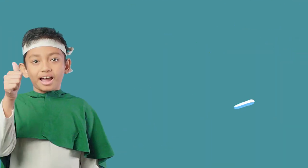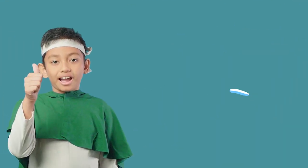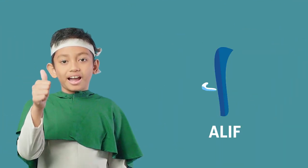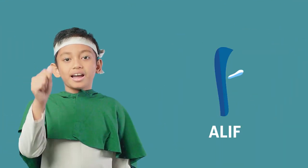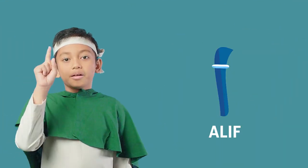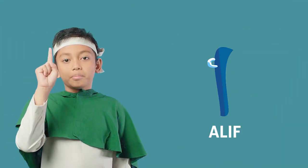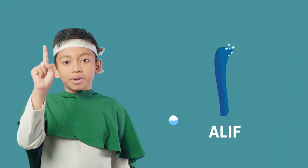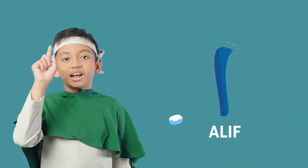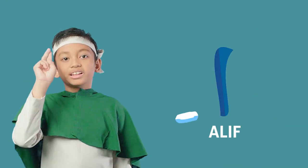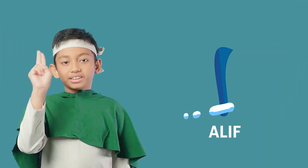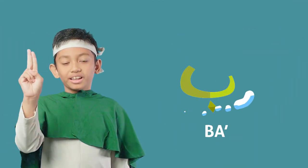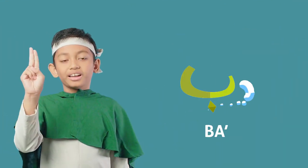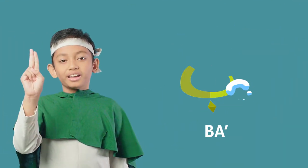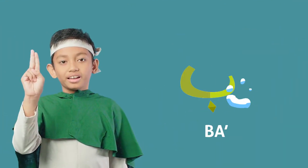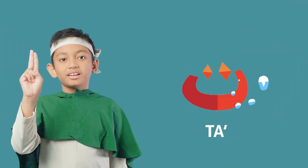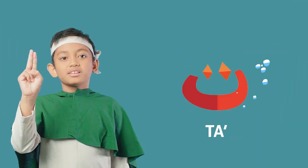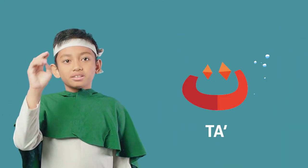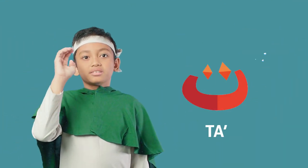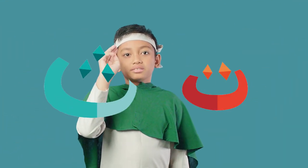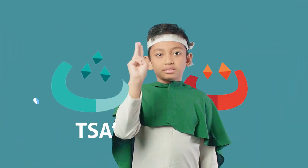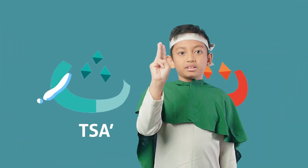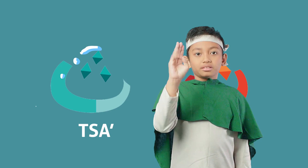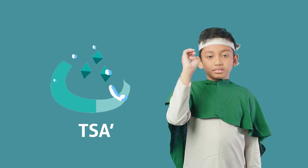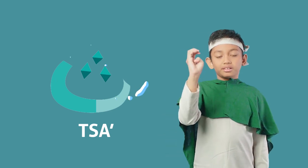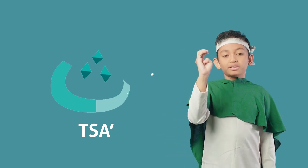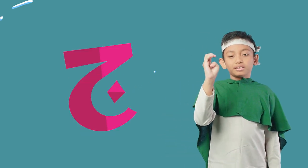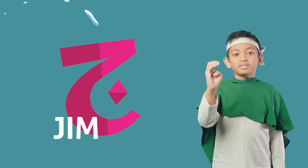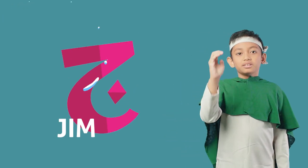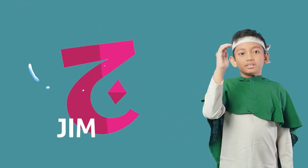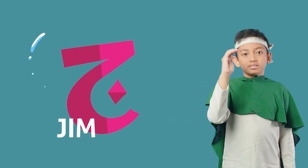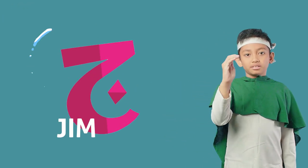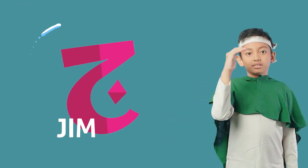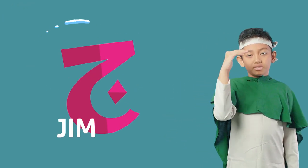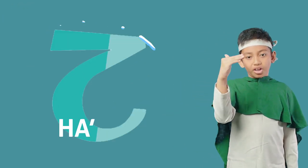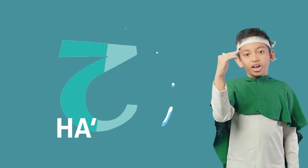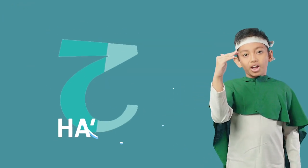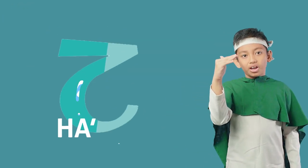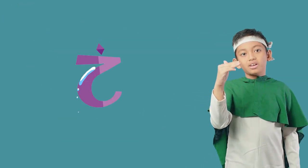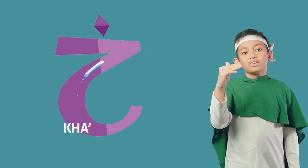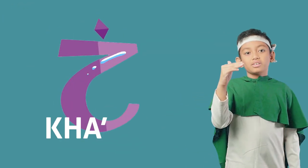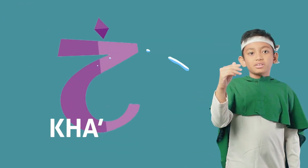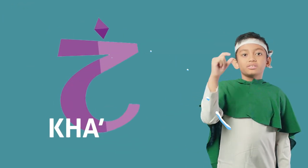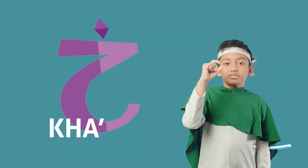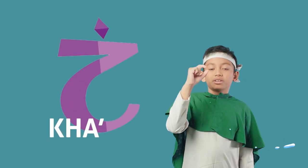Alif Ba, Ta' Tsa', Jim Ha', Kha'